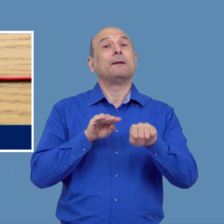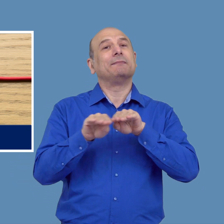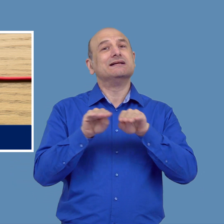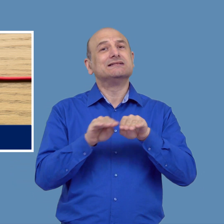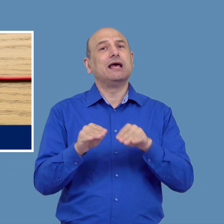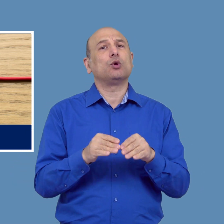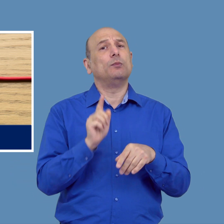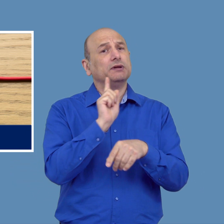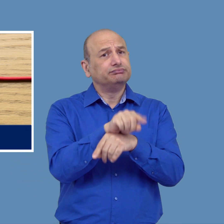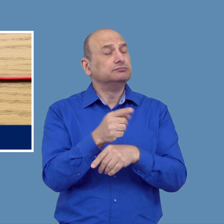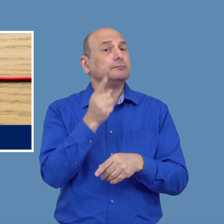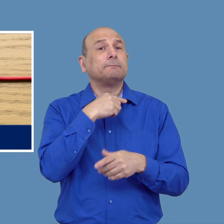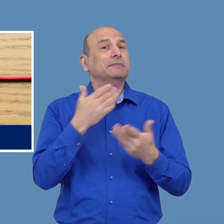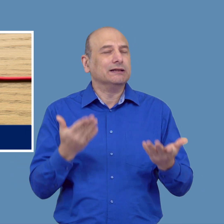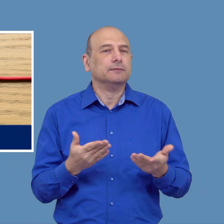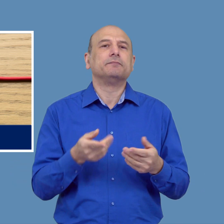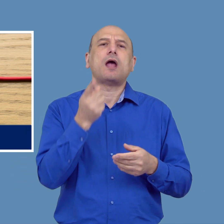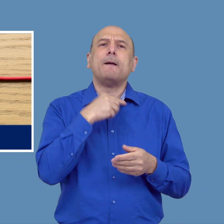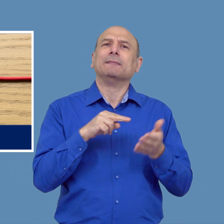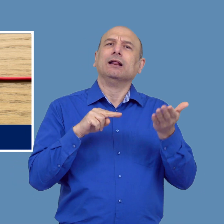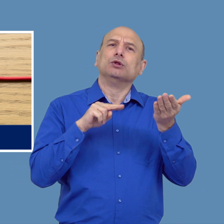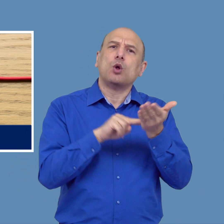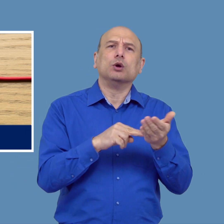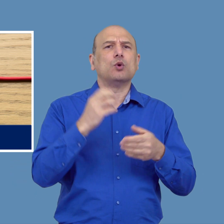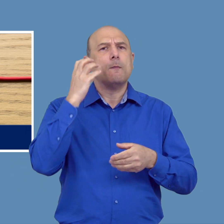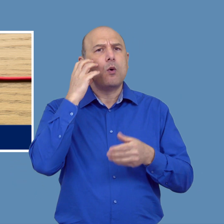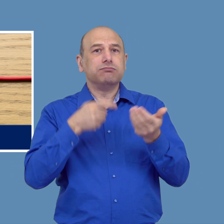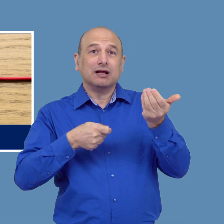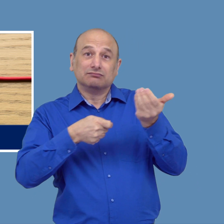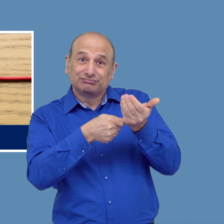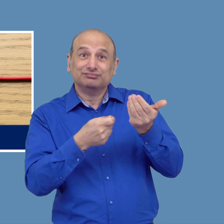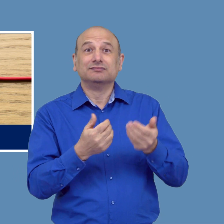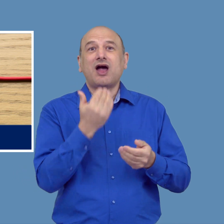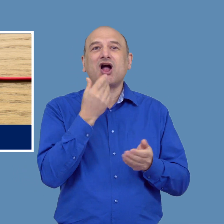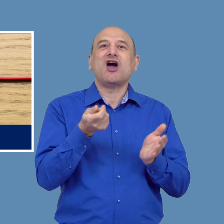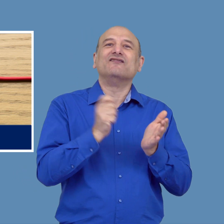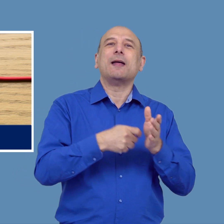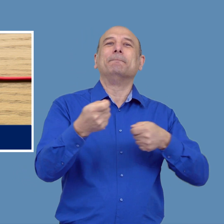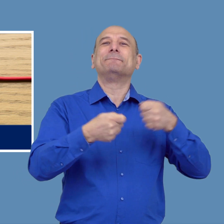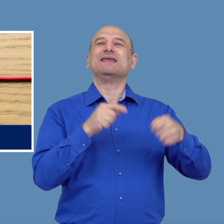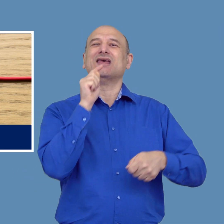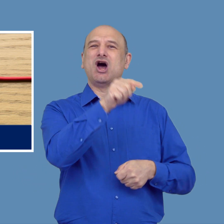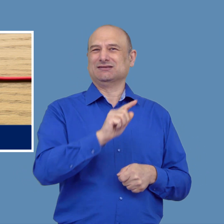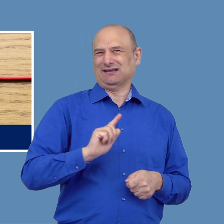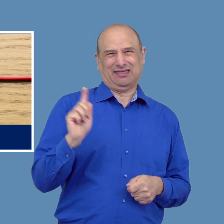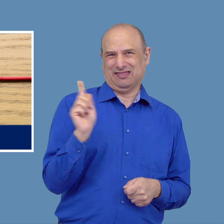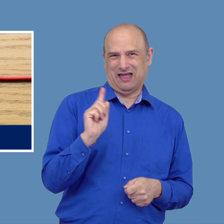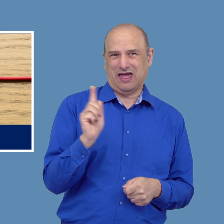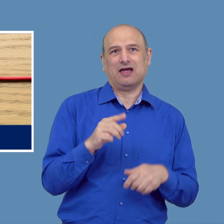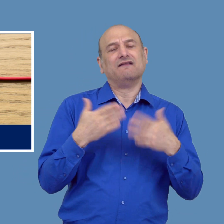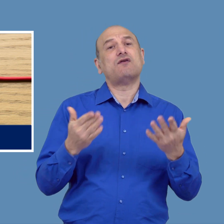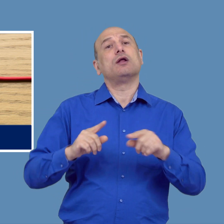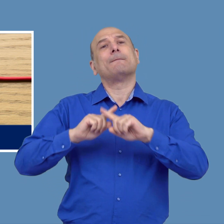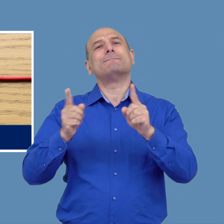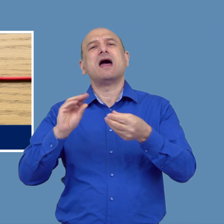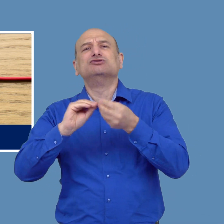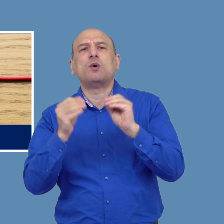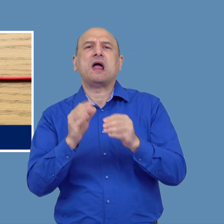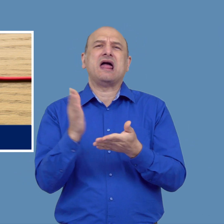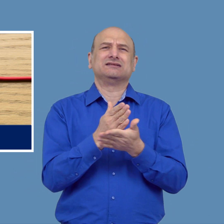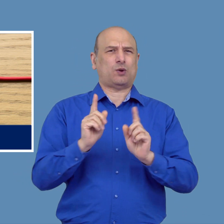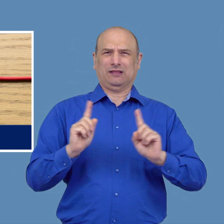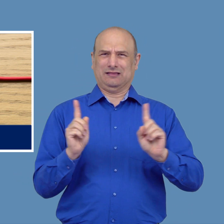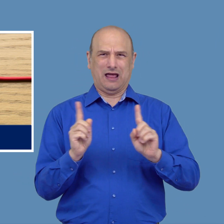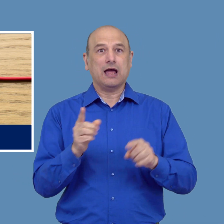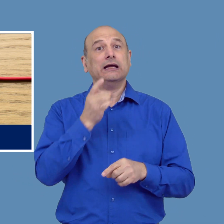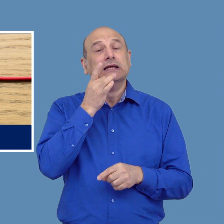A minisztérium szerint a töltők esetében célszerű kerülni a piacokat, alkalmi árusokat,